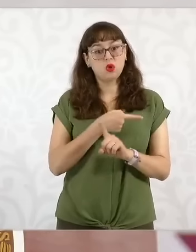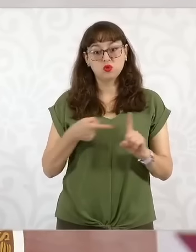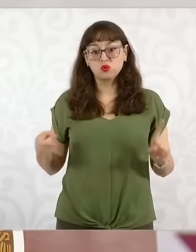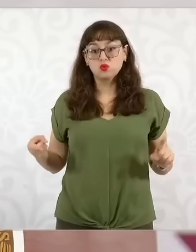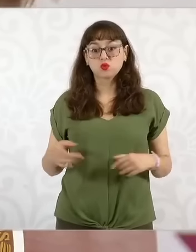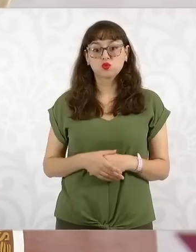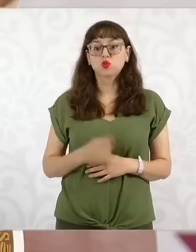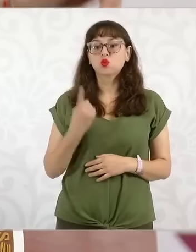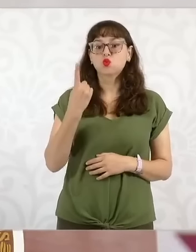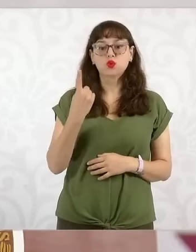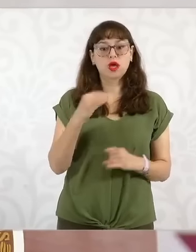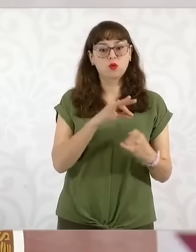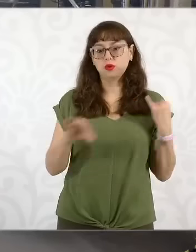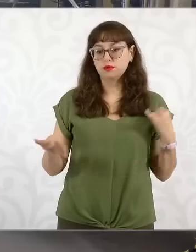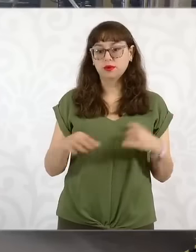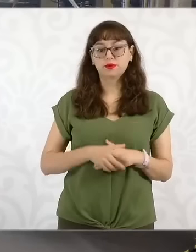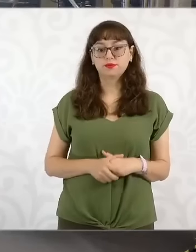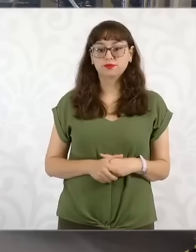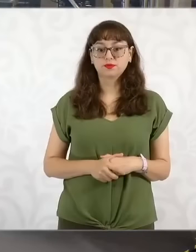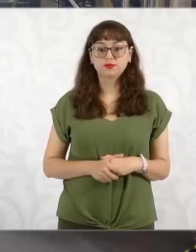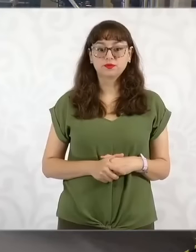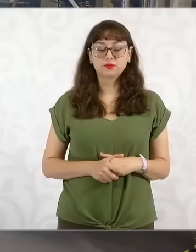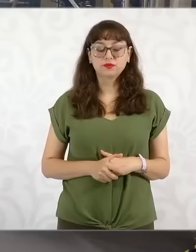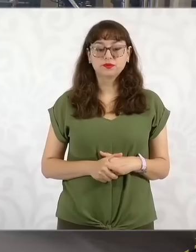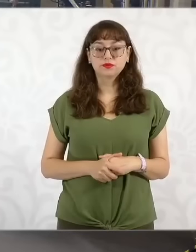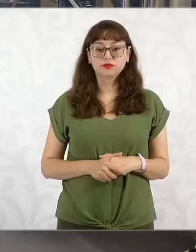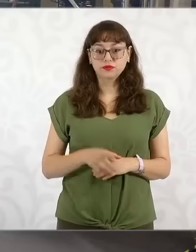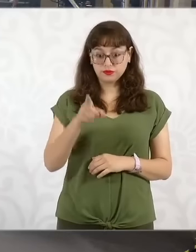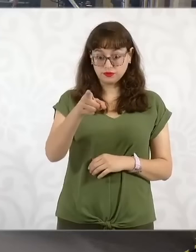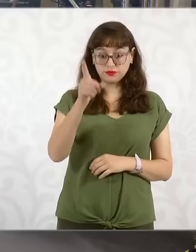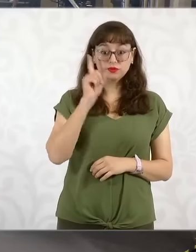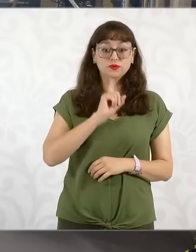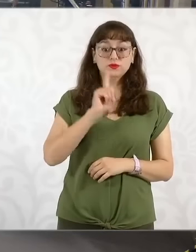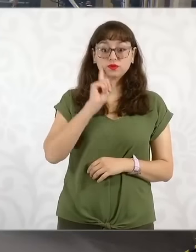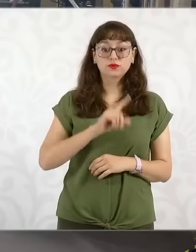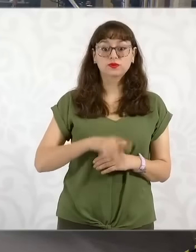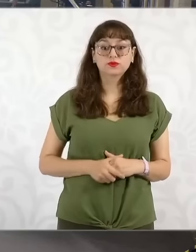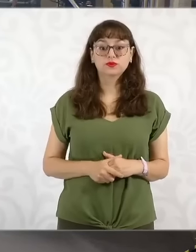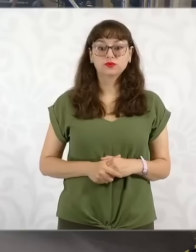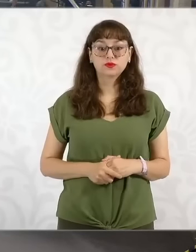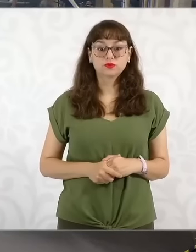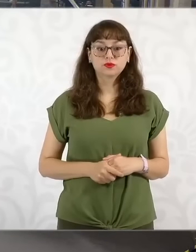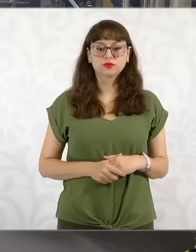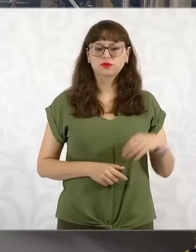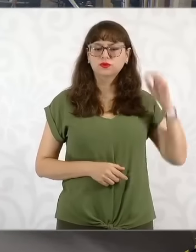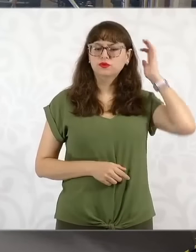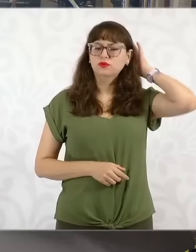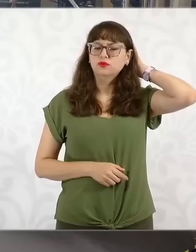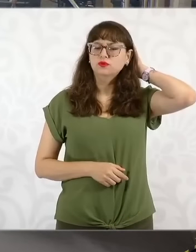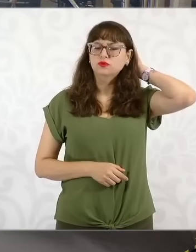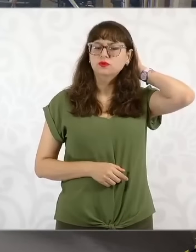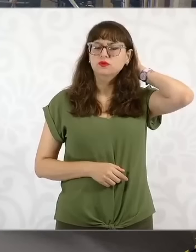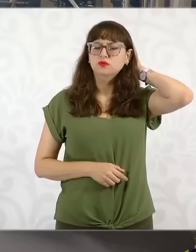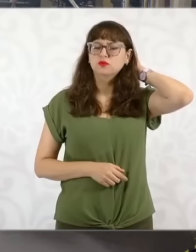A ver, una más y ya. La compañera. Buenos días, presidenta. Buenos días a todos. Yel Carolina de